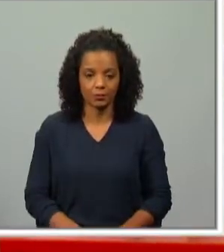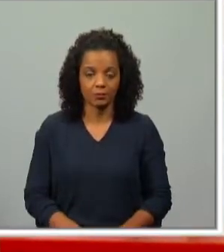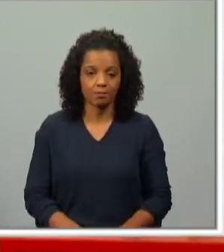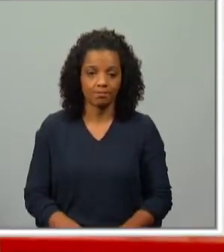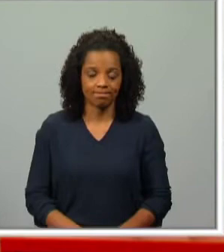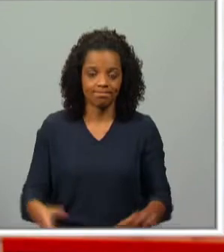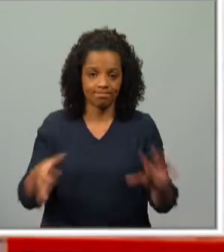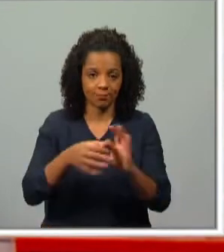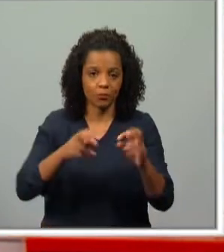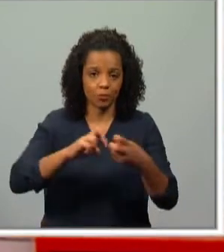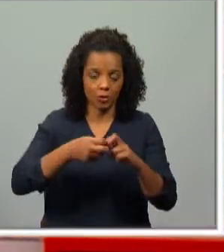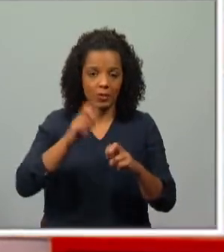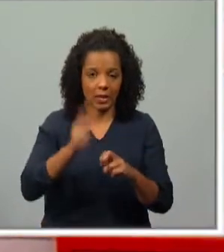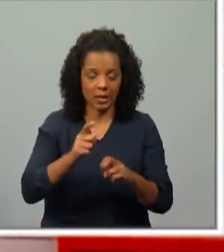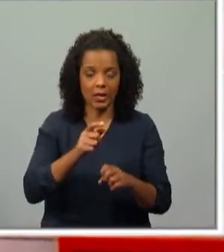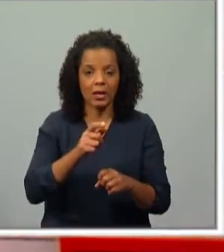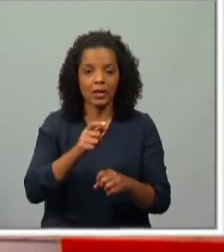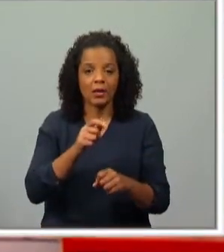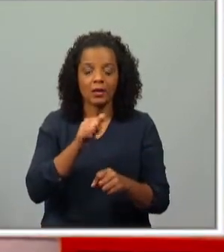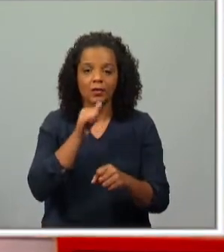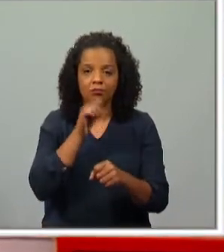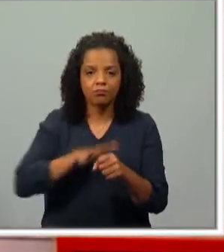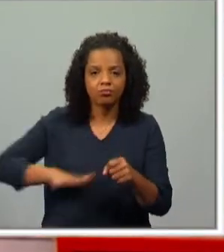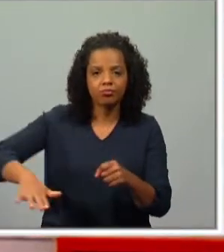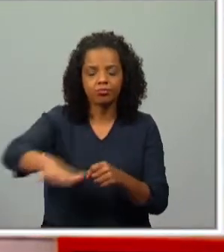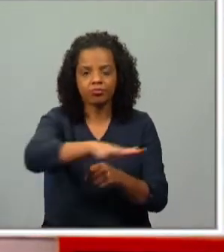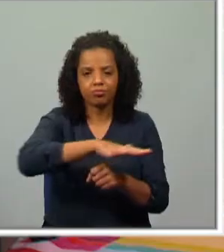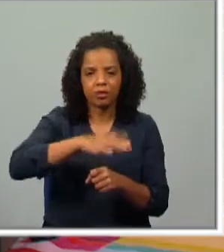flagelo que são as Marias negras vamos ver um vídeo da euronio sobre uma 禍害是黑色的瑪麗亞，讓我們走吧觀看來自 euronio 的有關 a 的視頻